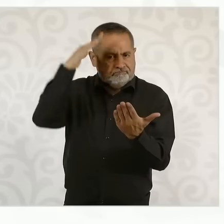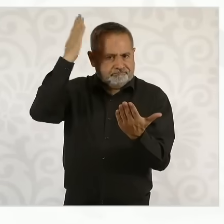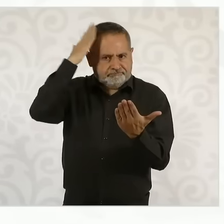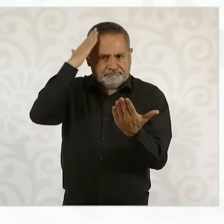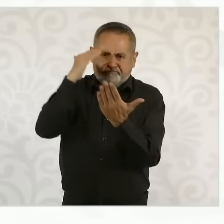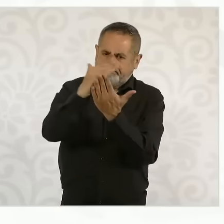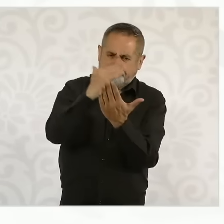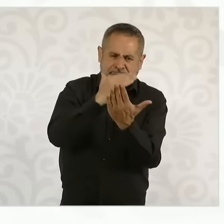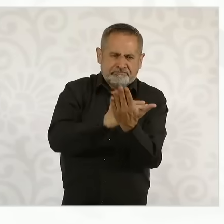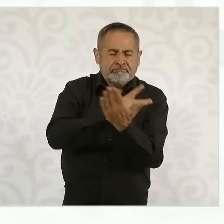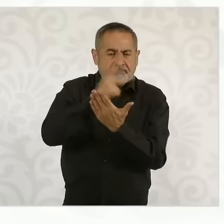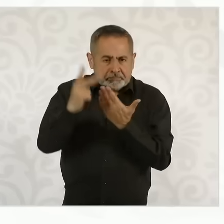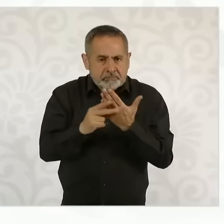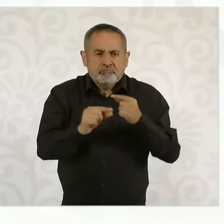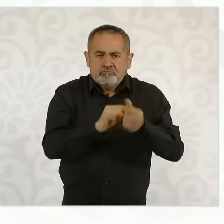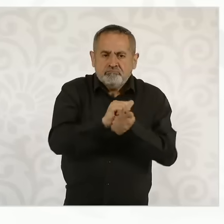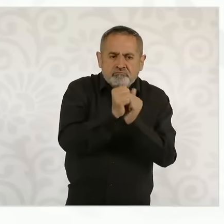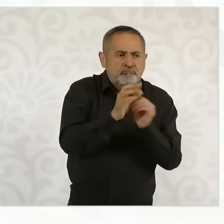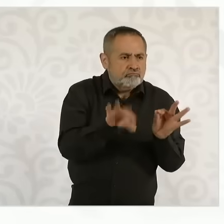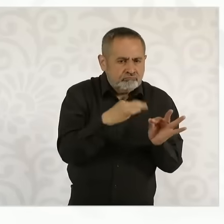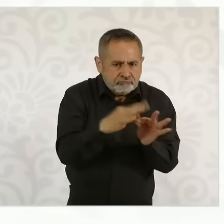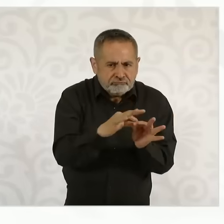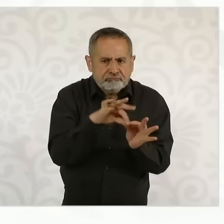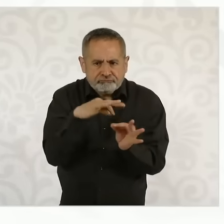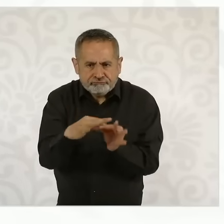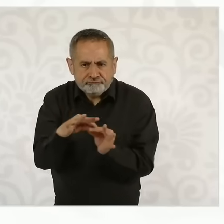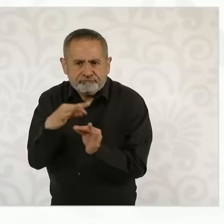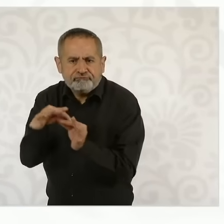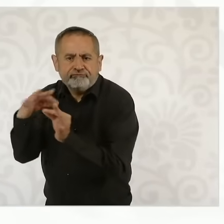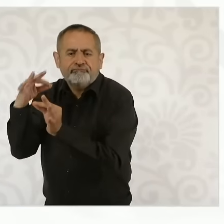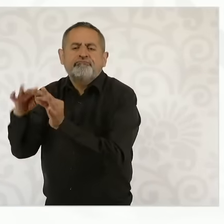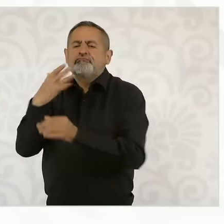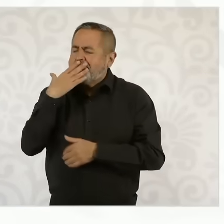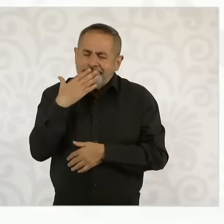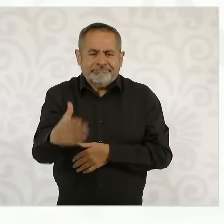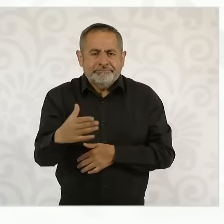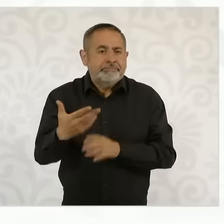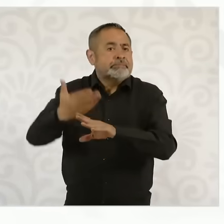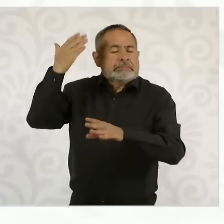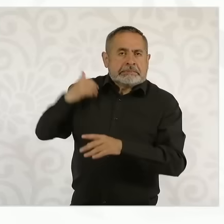ha ido cumpliéndose a cabalidad y hemos superado las expectativas que se plantean en esta